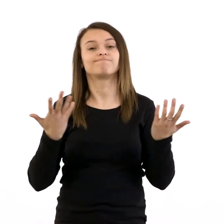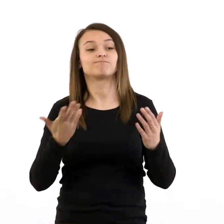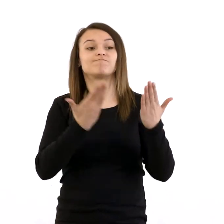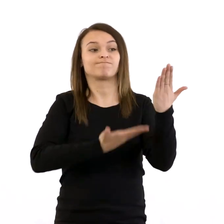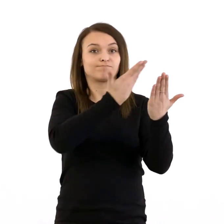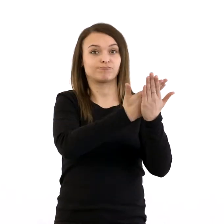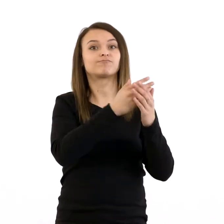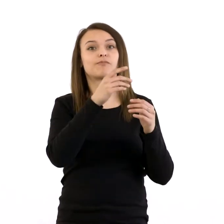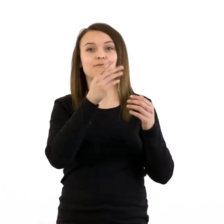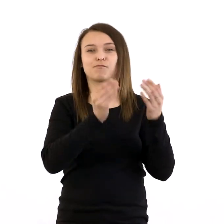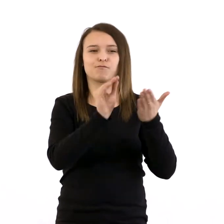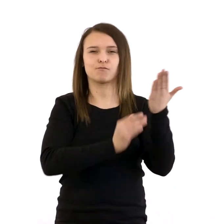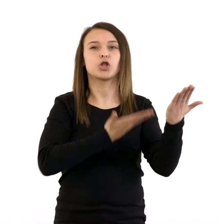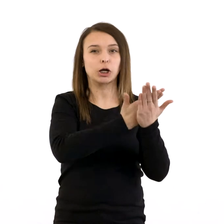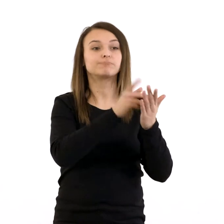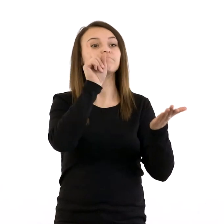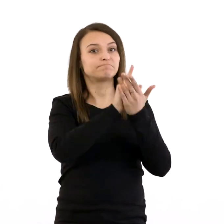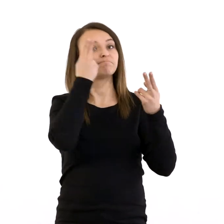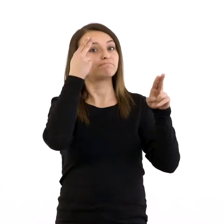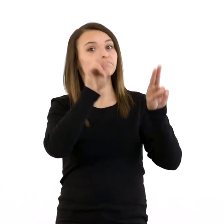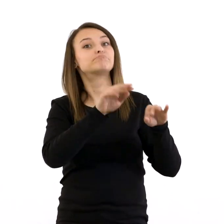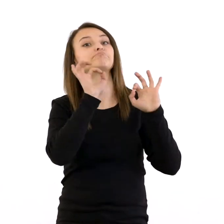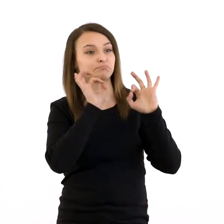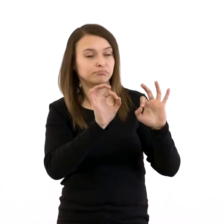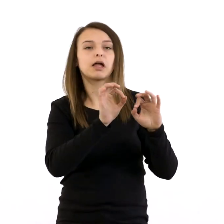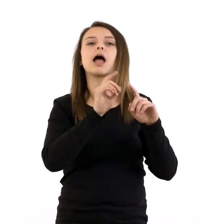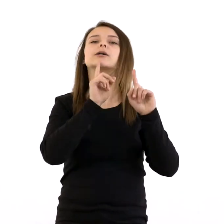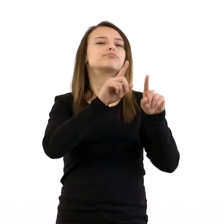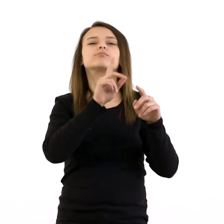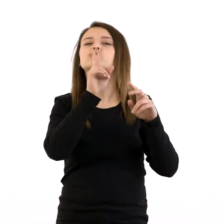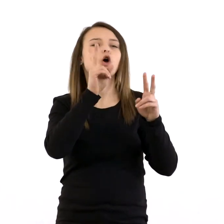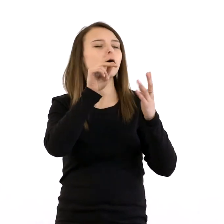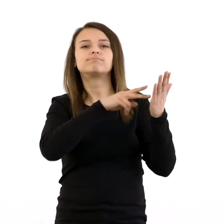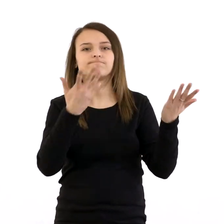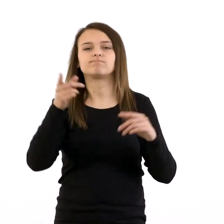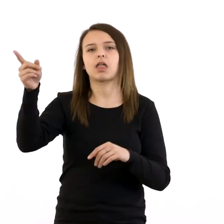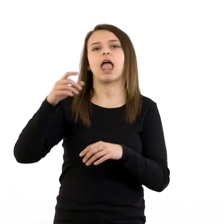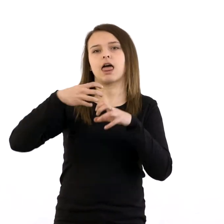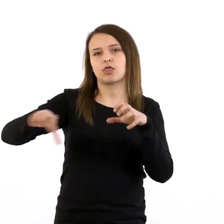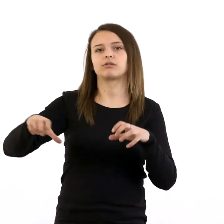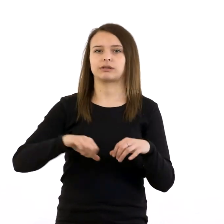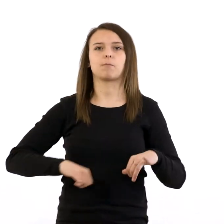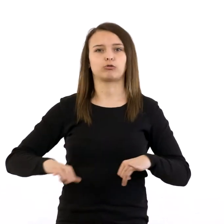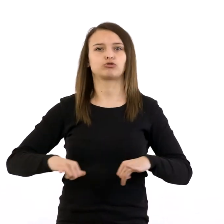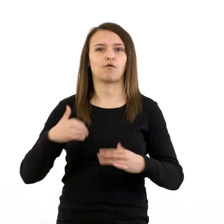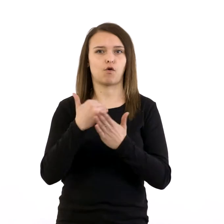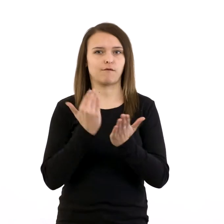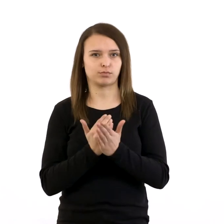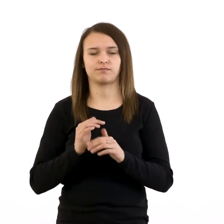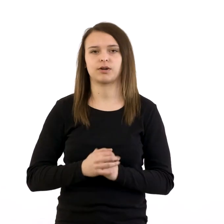W przypadku pozytywnej opinii wniosek jest rozpatrywany przez jednostkę samorządu województwa.